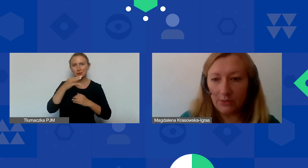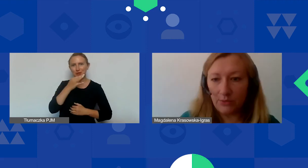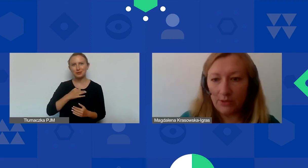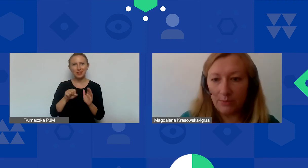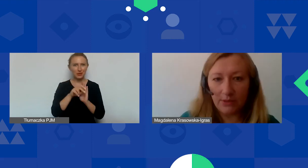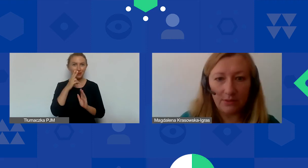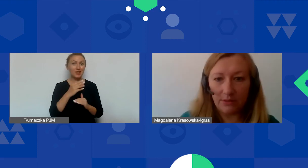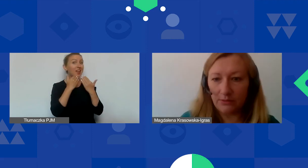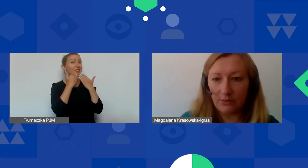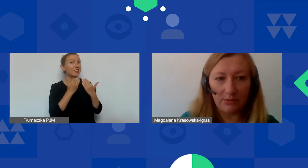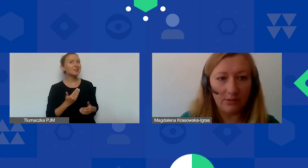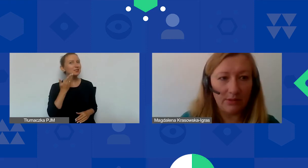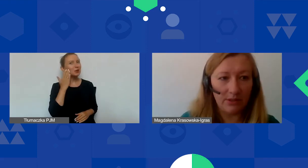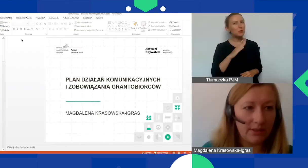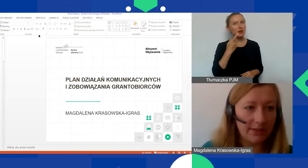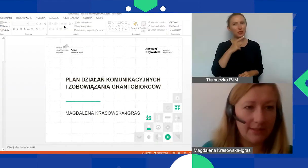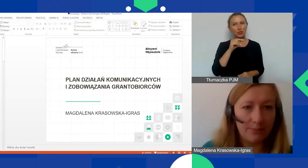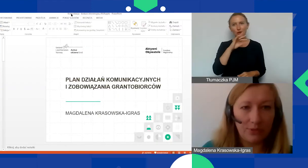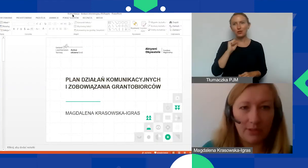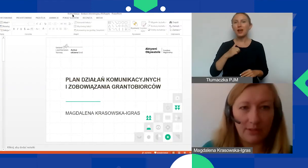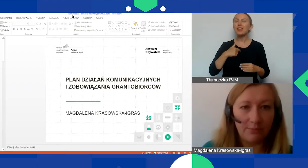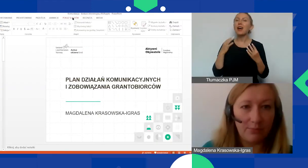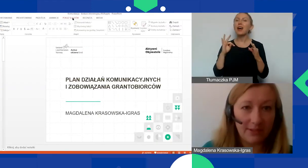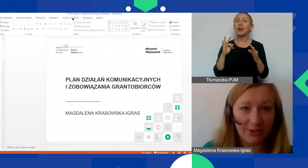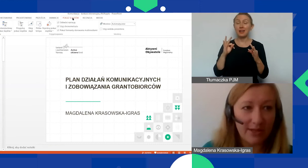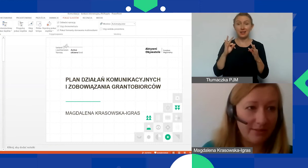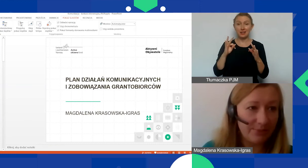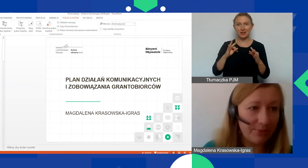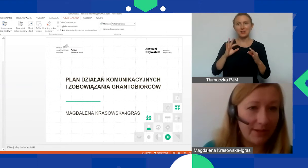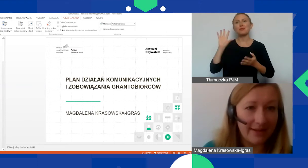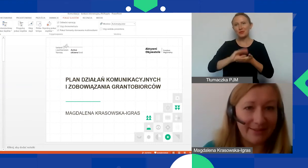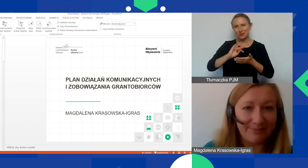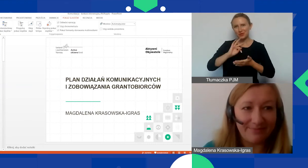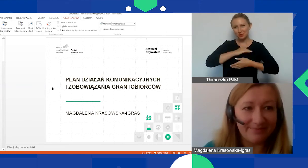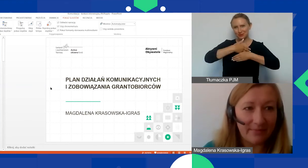Dziękuję ci bardzo, Doroto. Podzielę się po raz kolejny moim ekranem.